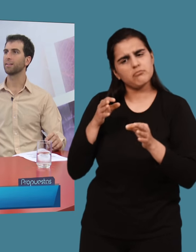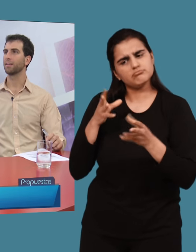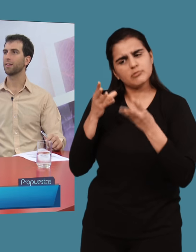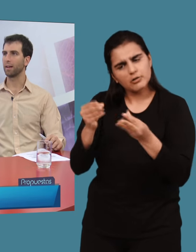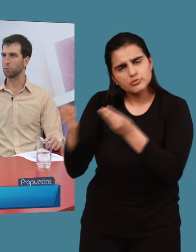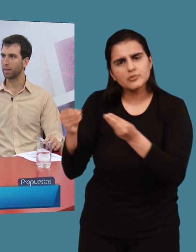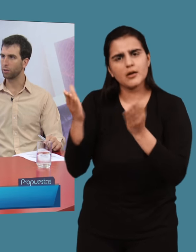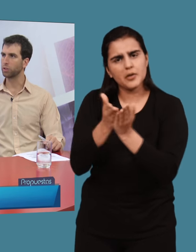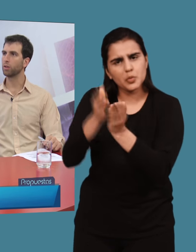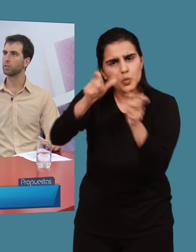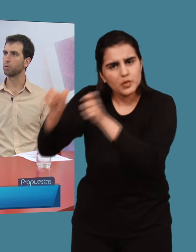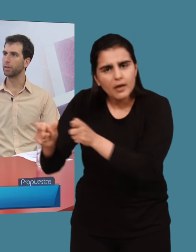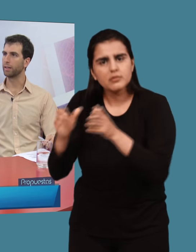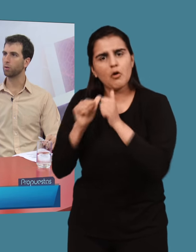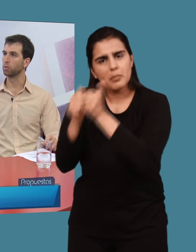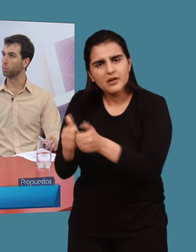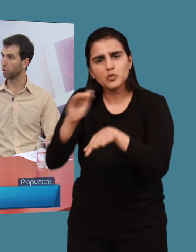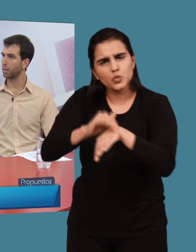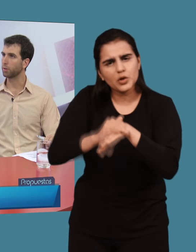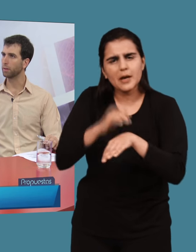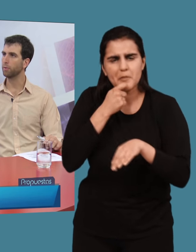ayudar a los chicos, acompañarlos, con tutorías, por ejemplo?